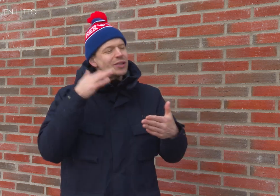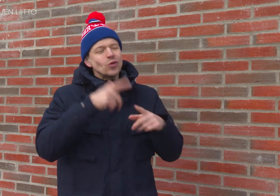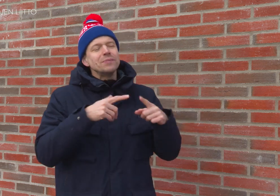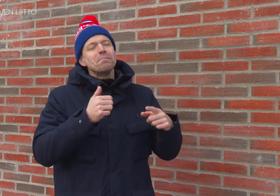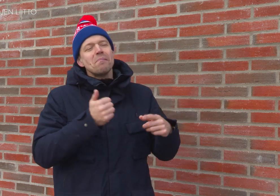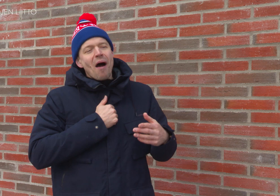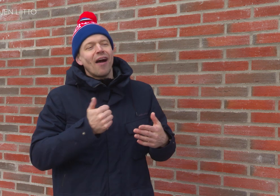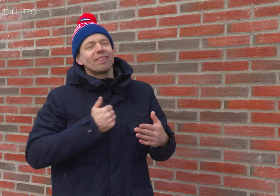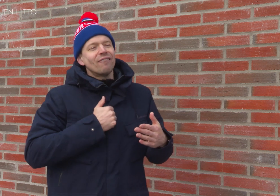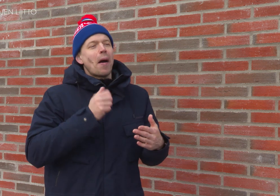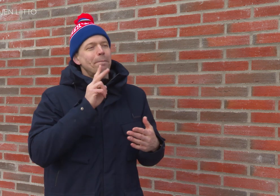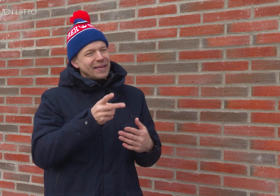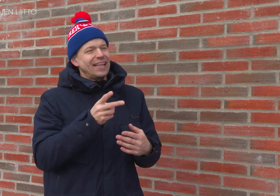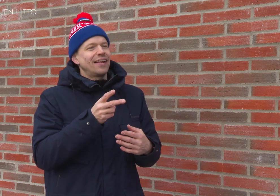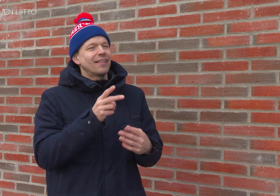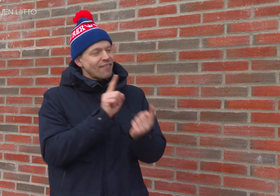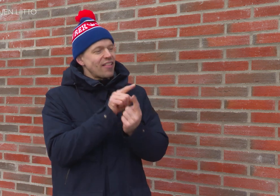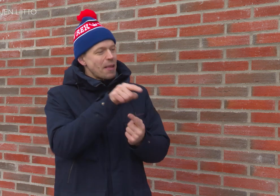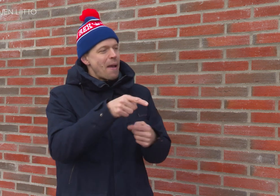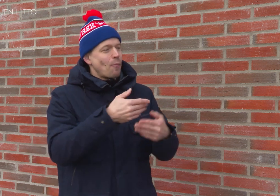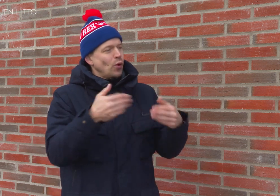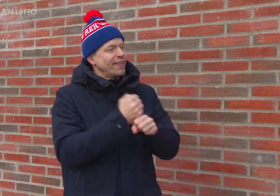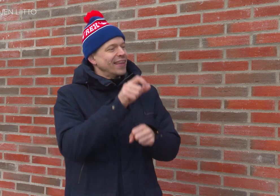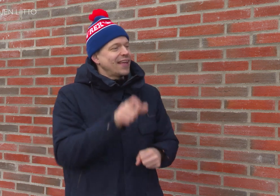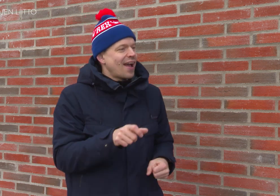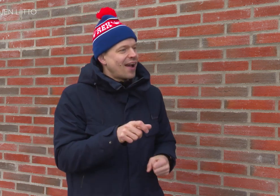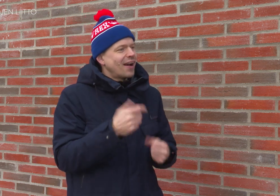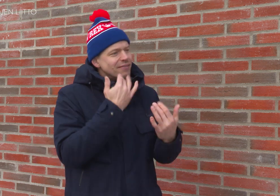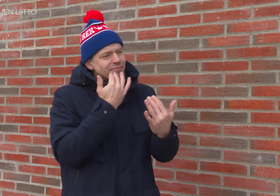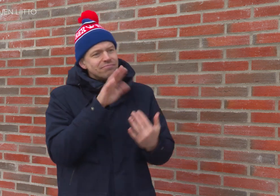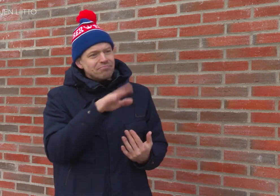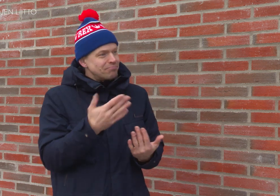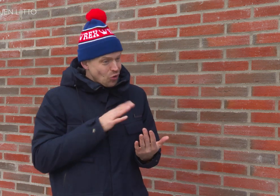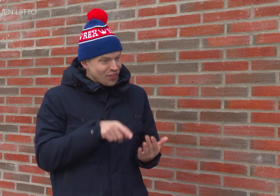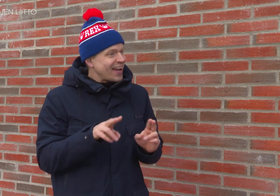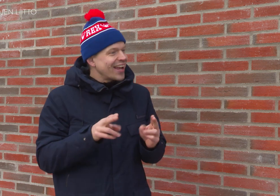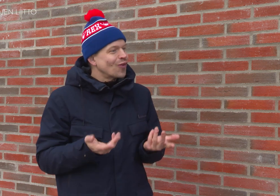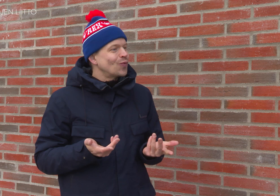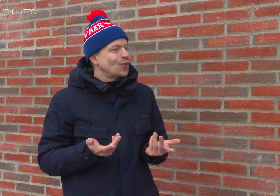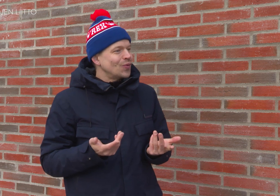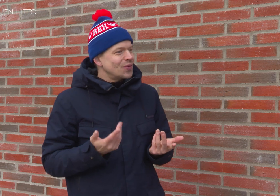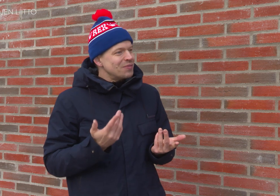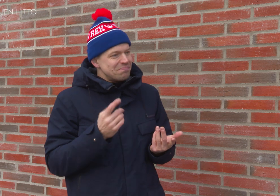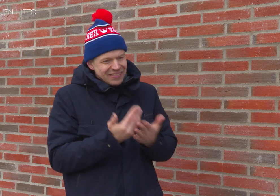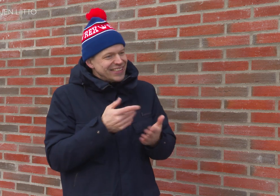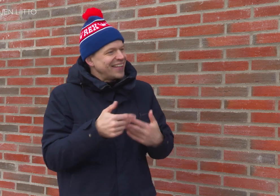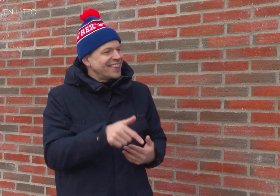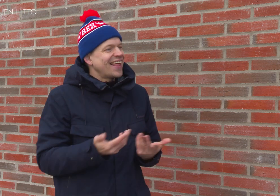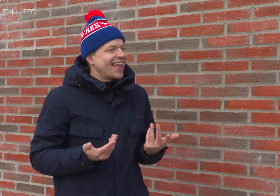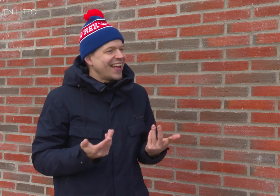Olisi esimerkiksi mahtavaa päästä tapaamaan näitä kuvaannollisten muurinen tekijöitä - ja jutella siitä, onko tällainen reilua ja miksi näin muka täytyy tehdä.